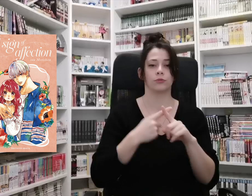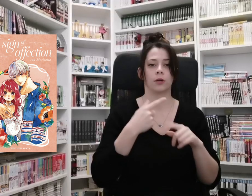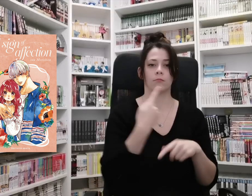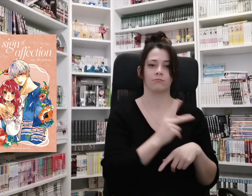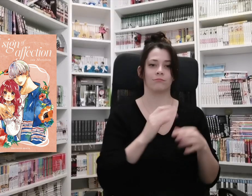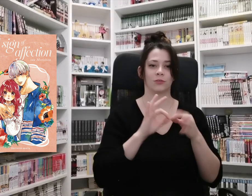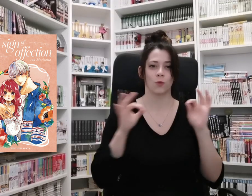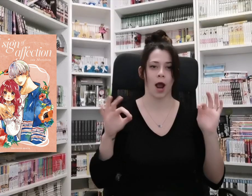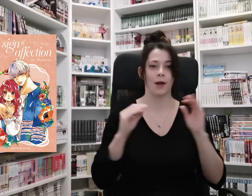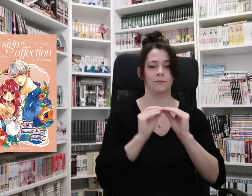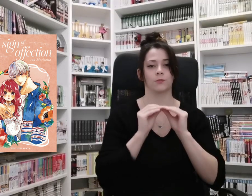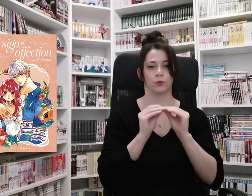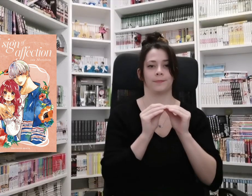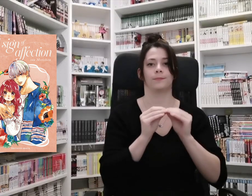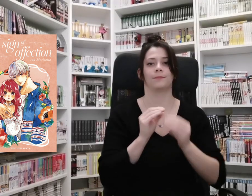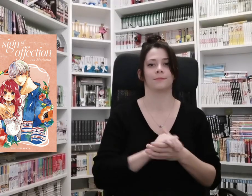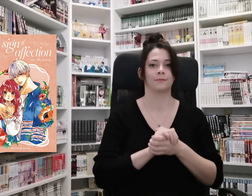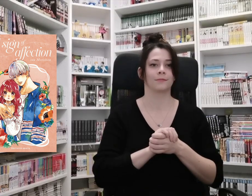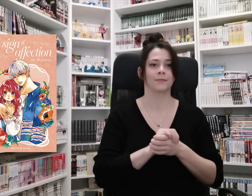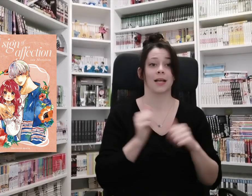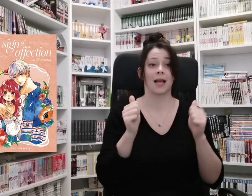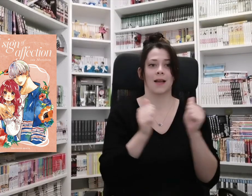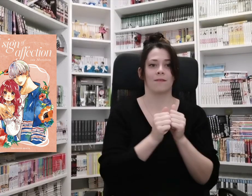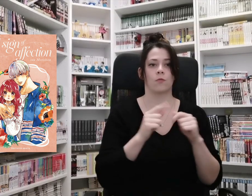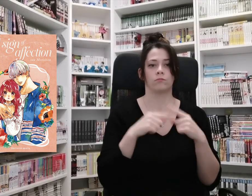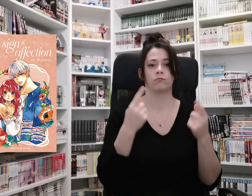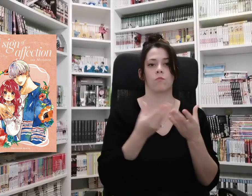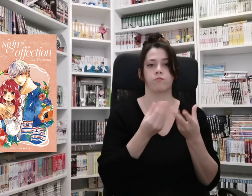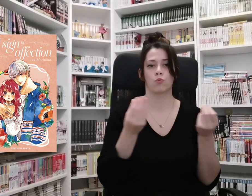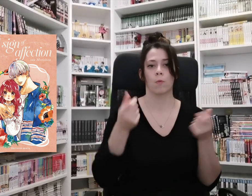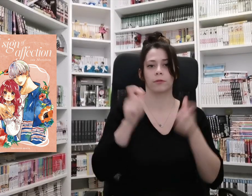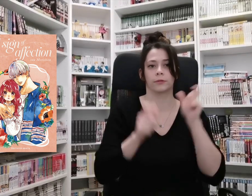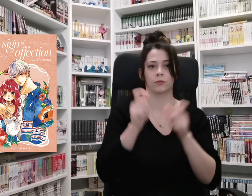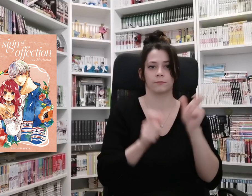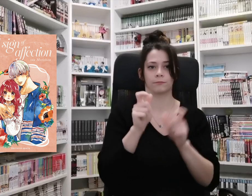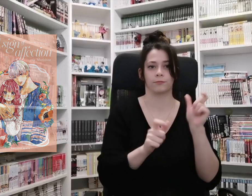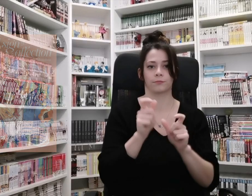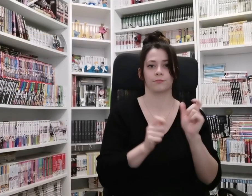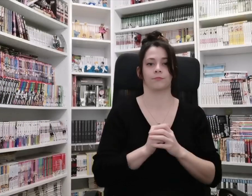et de leur histoire d'amour… ainsi que les différentes personnes qui les entourent.